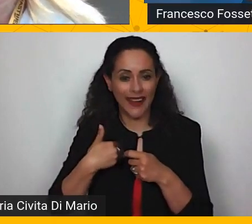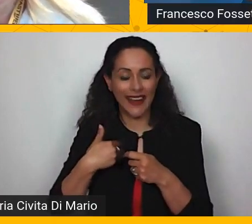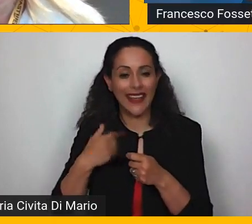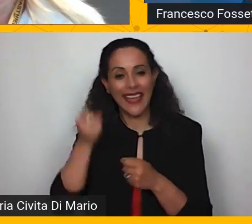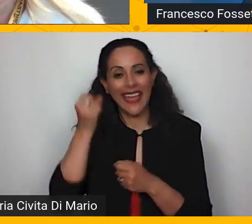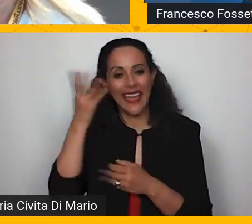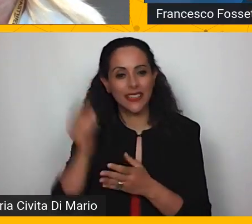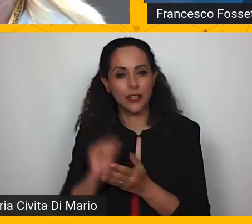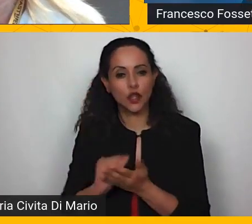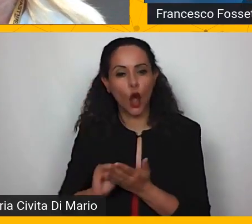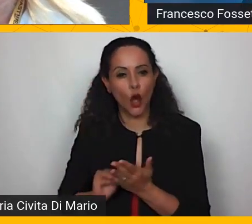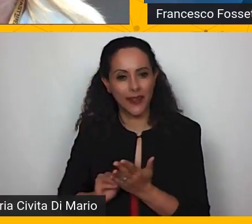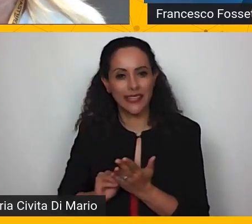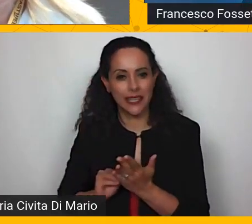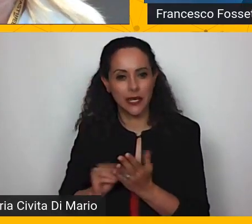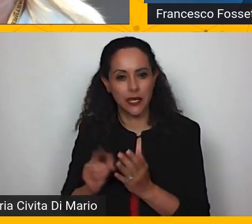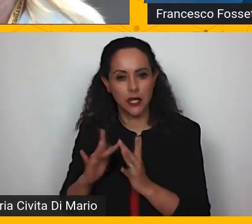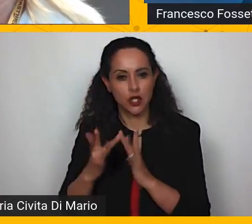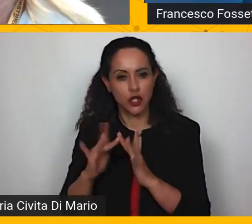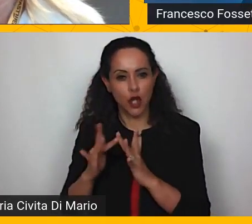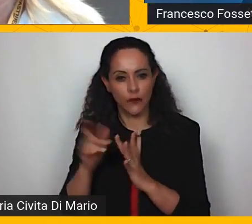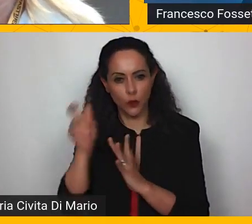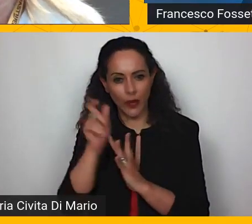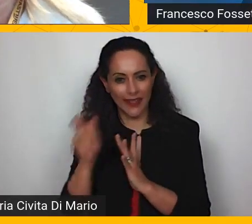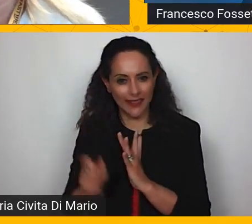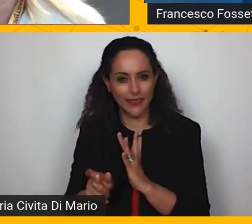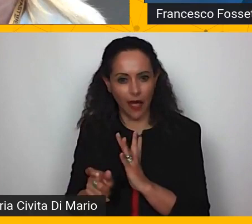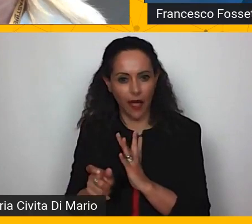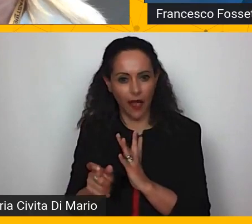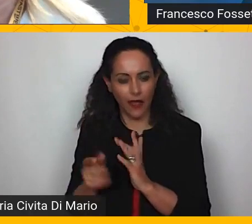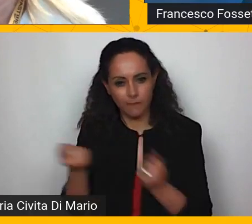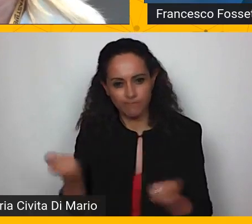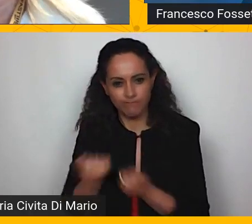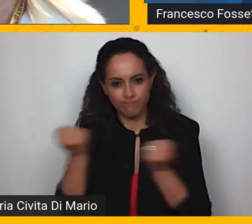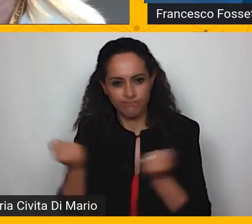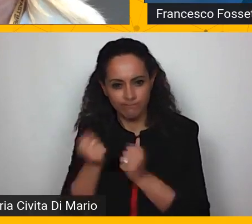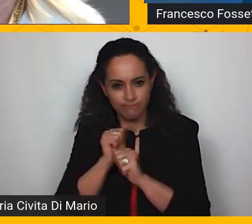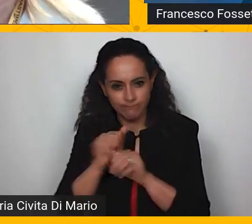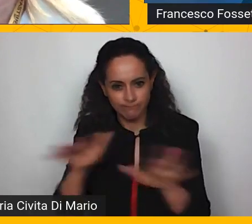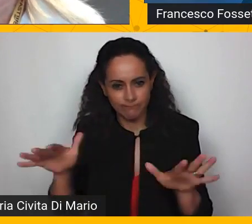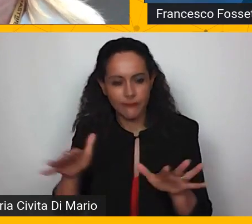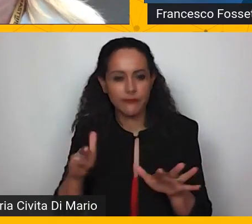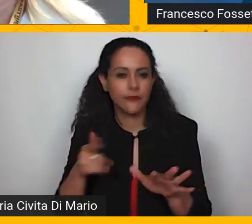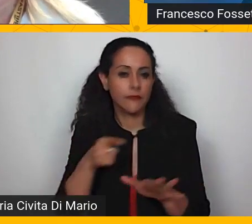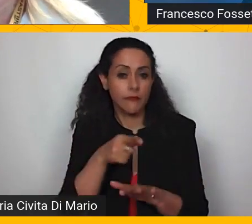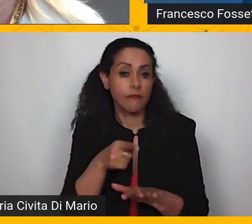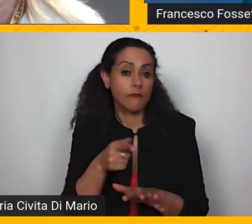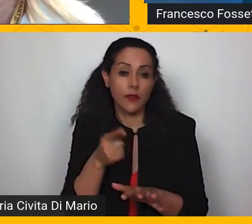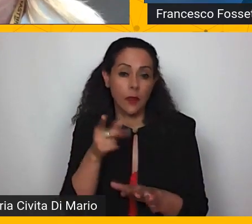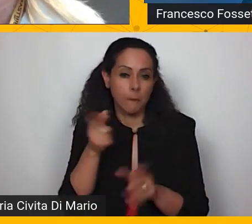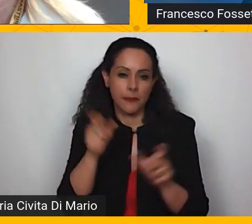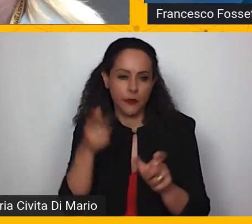l'associazione degli editori di software eh italiana eh che sta cercando di farlo conoscere